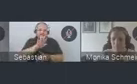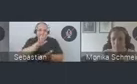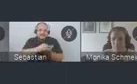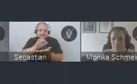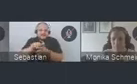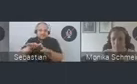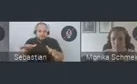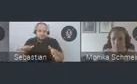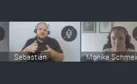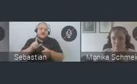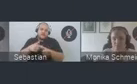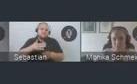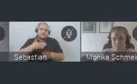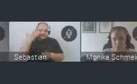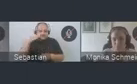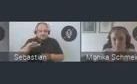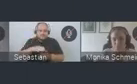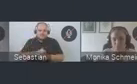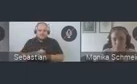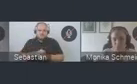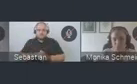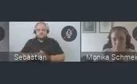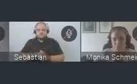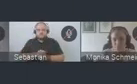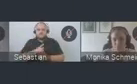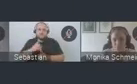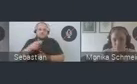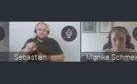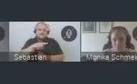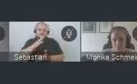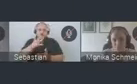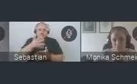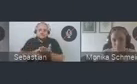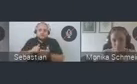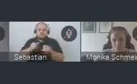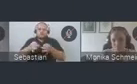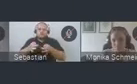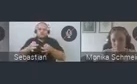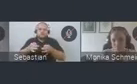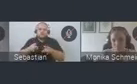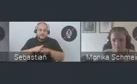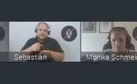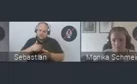I mam nadzieję, że z korzyścią. Dzisiaj jestem pewna, że z korzyścią,